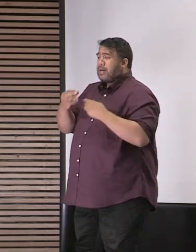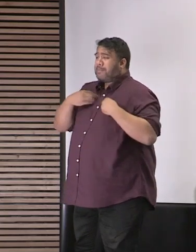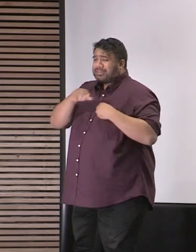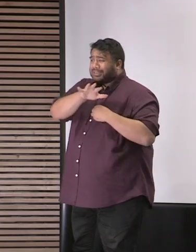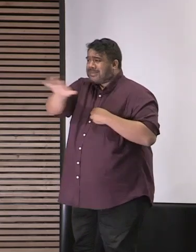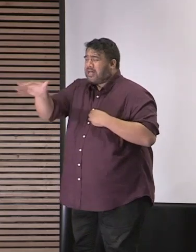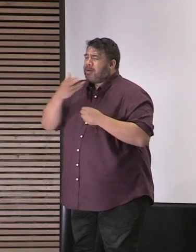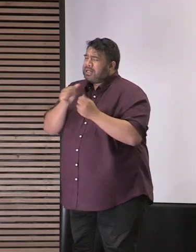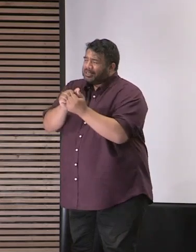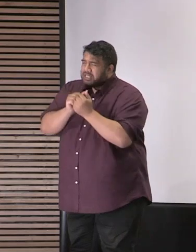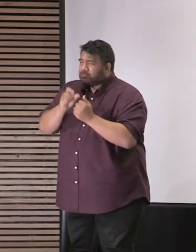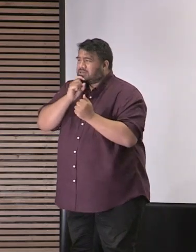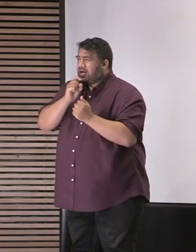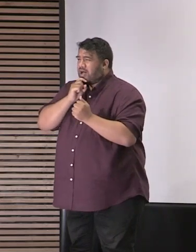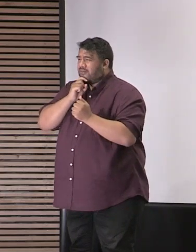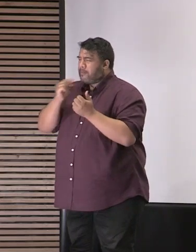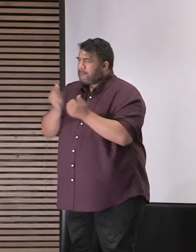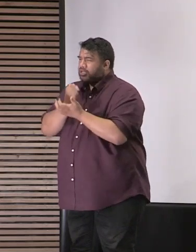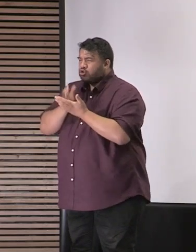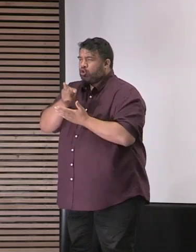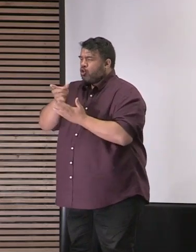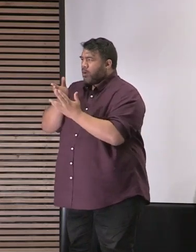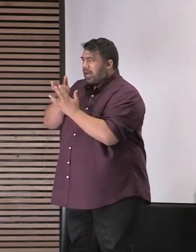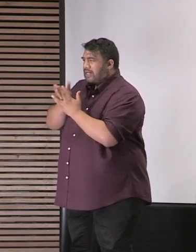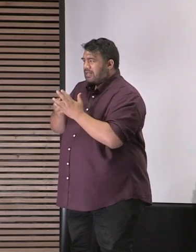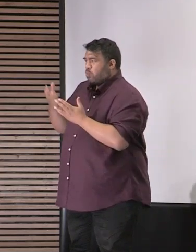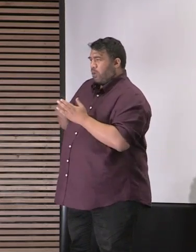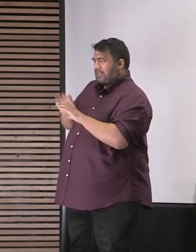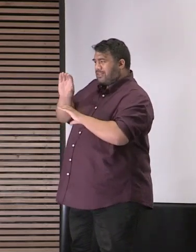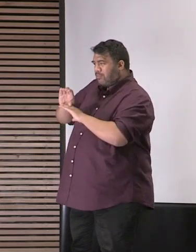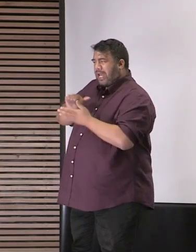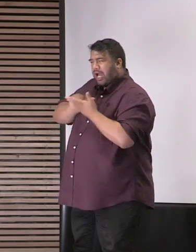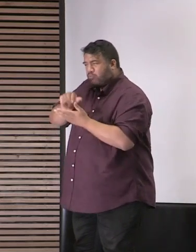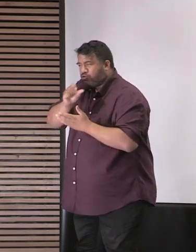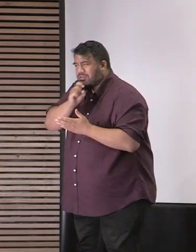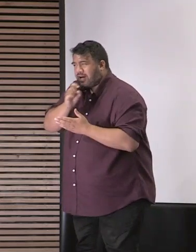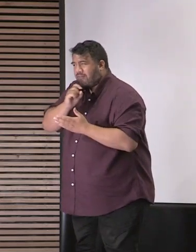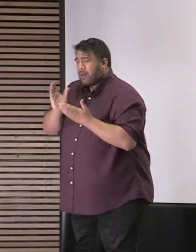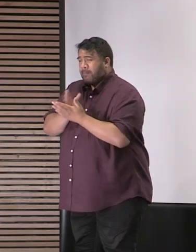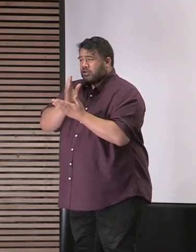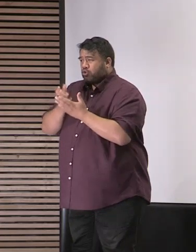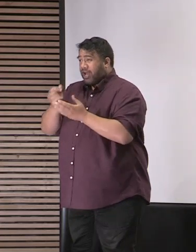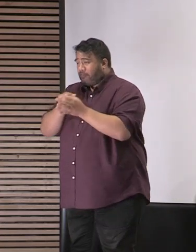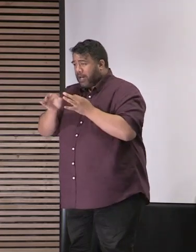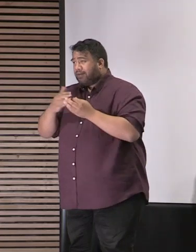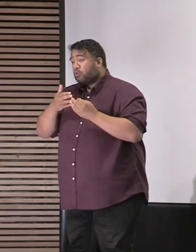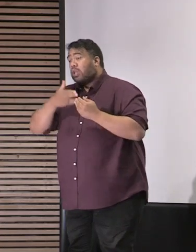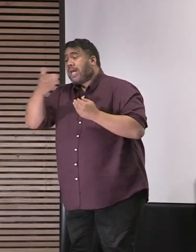efectos a largo plazo de una